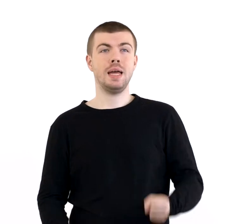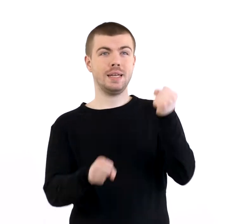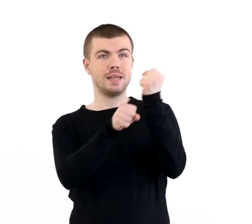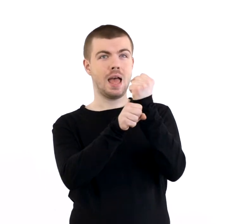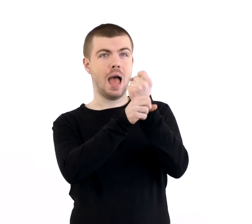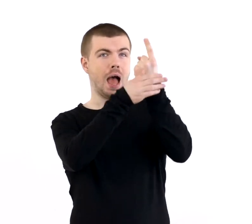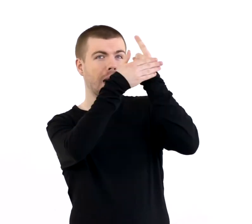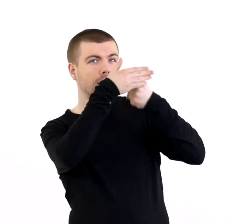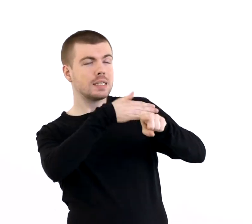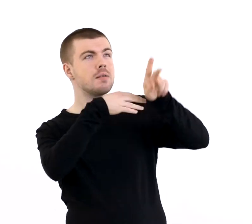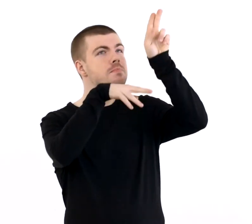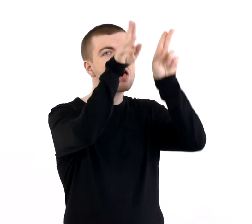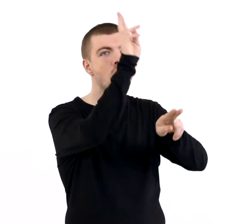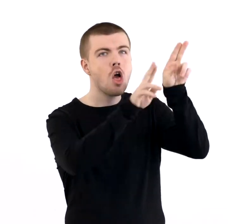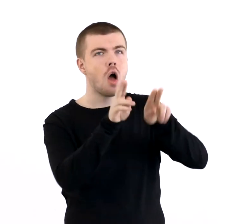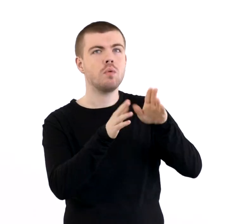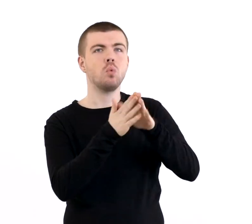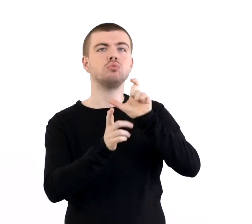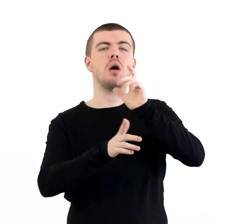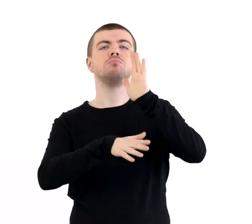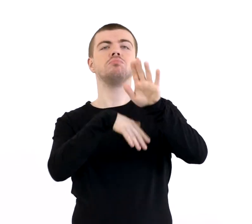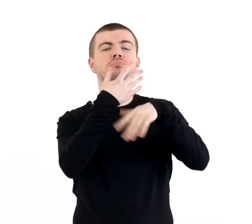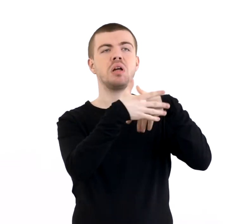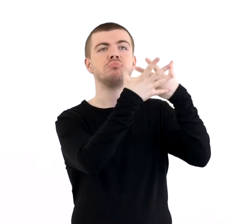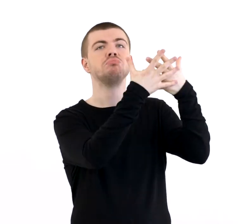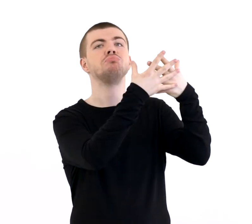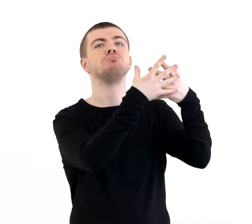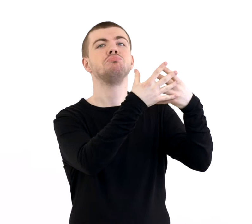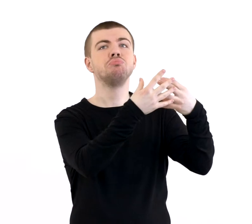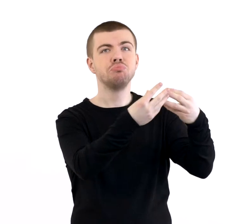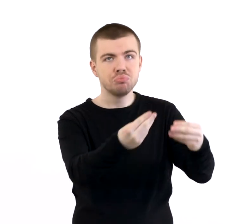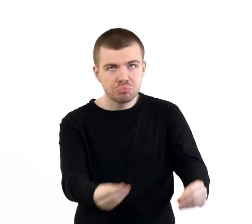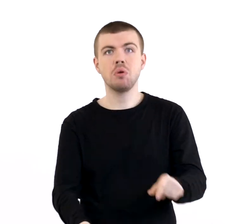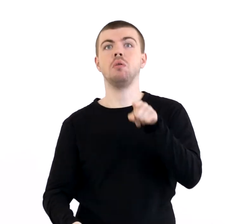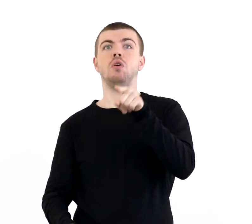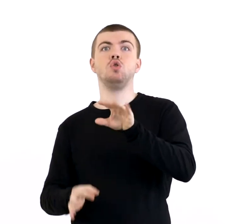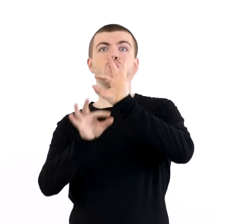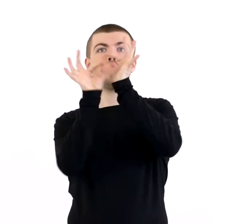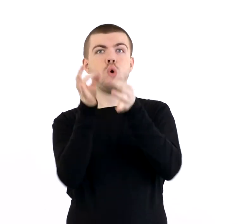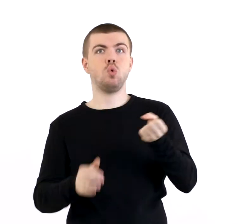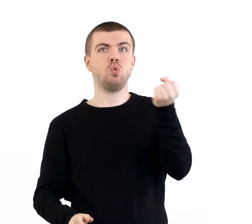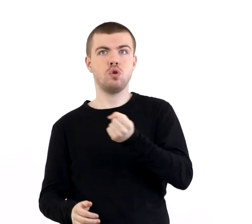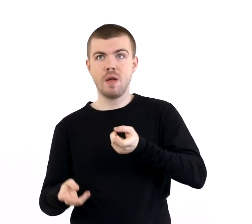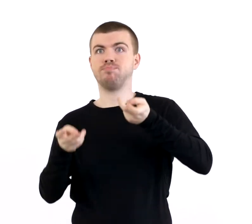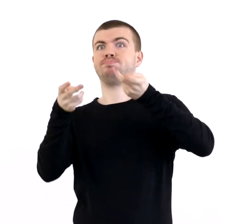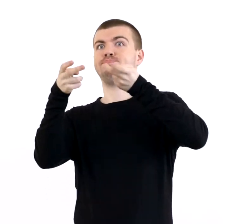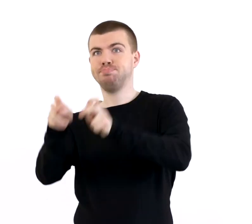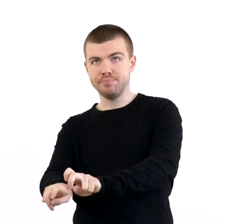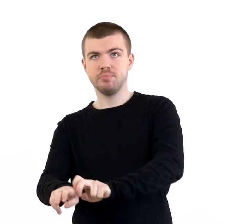Z czasem malarstwo jaskiniowe zaczyna zanikać, a na jego miejscu pojawia się sztuka użytkowa.